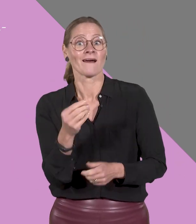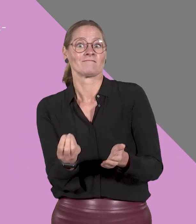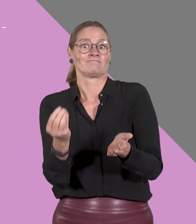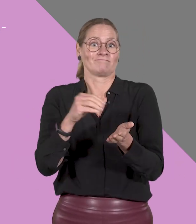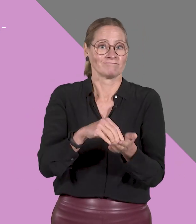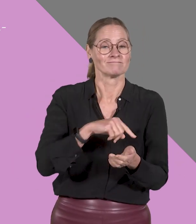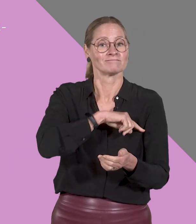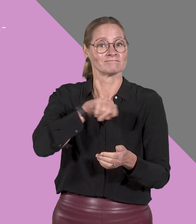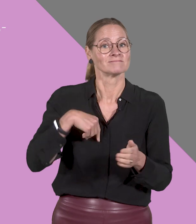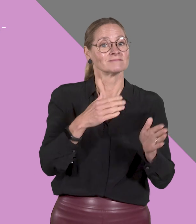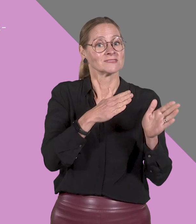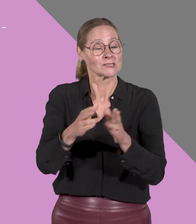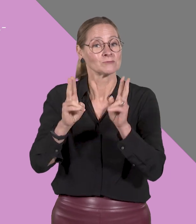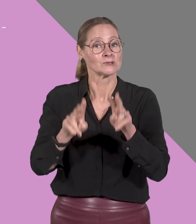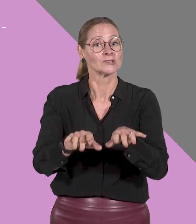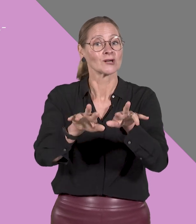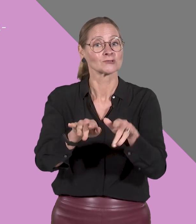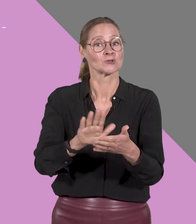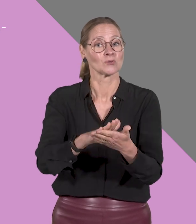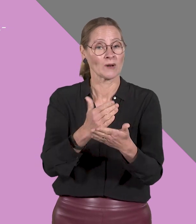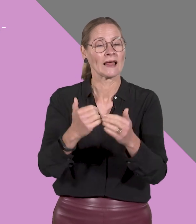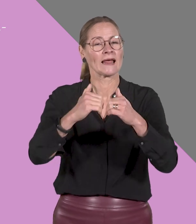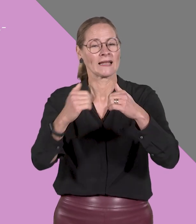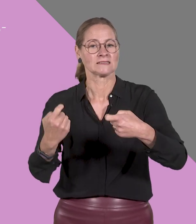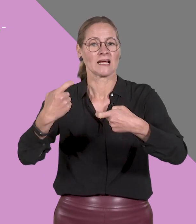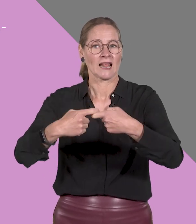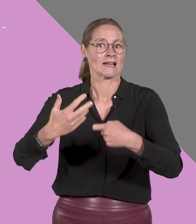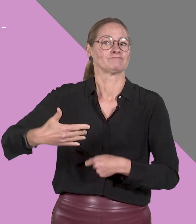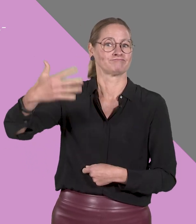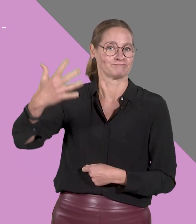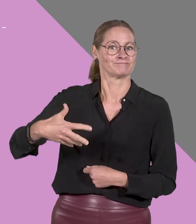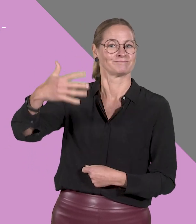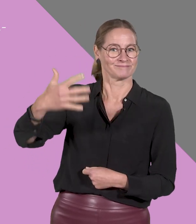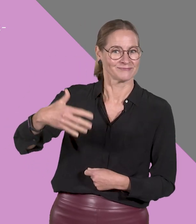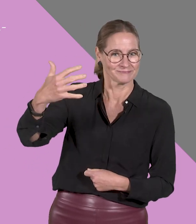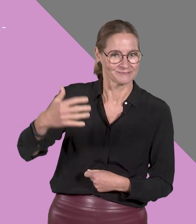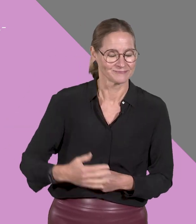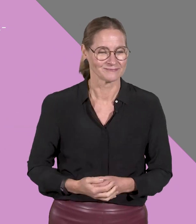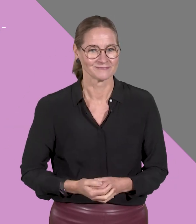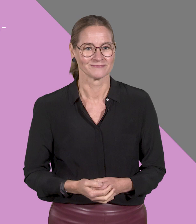Lisäksi järjestämme kirjoitustulkkauksen erillisellä linkillä.